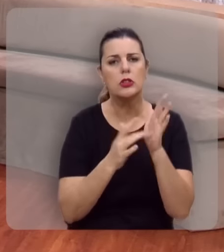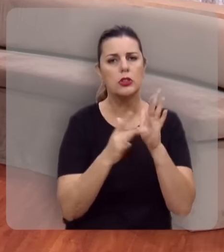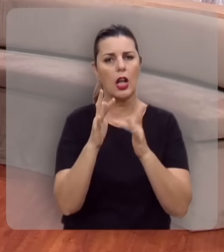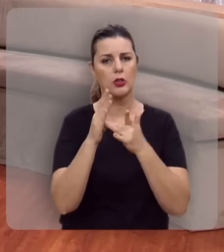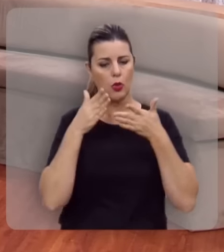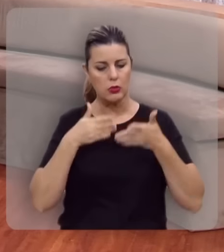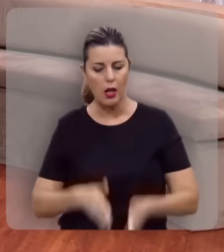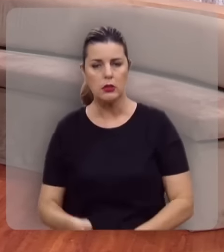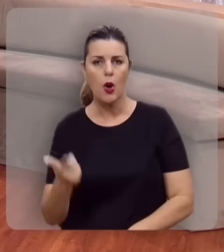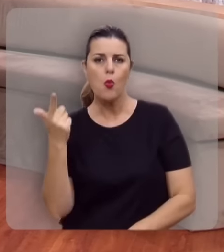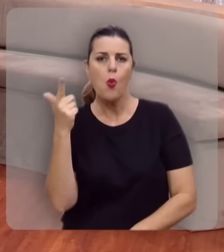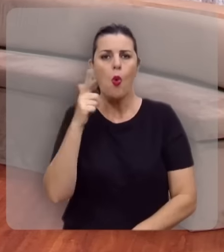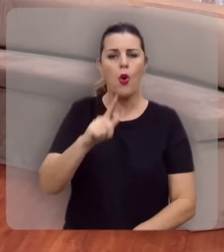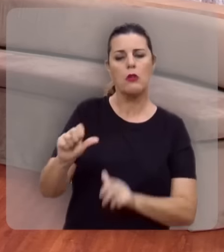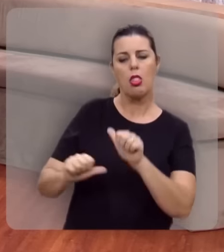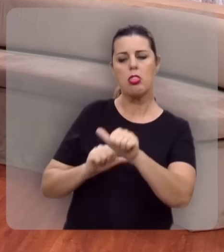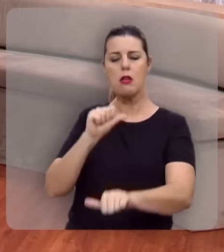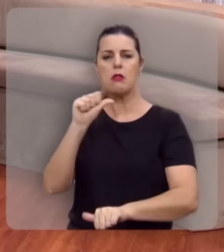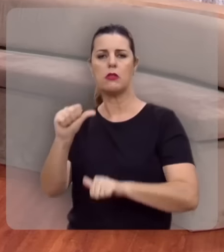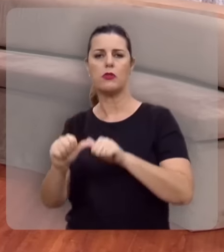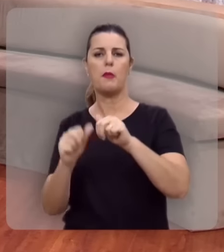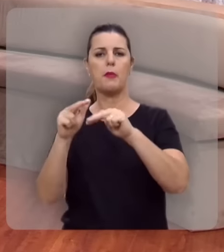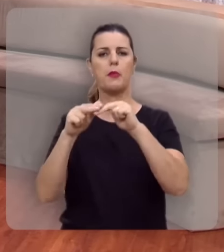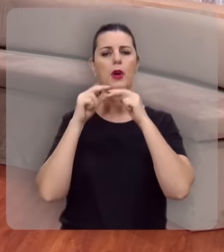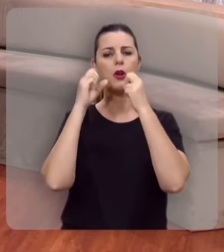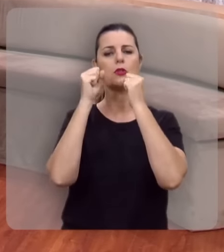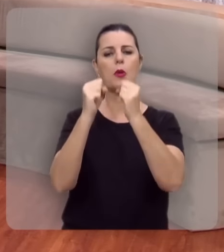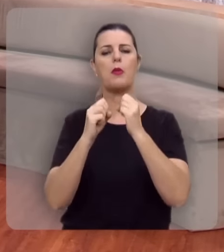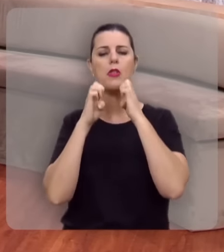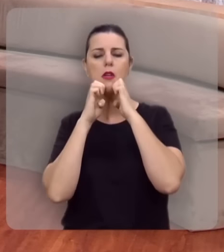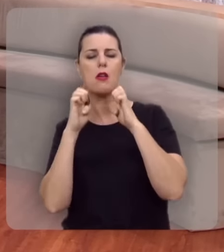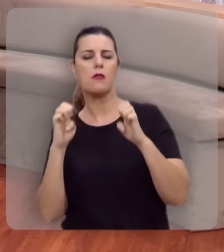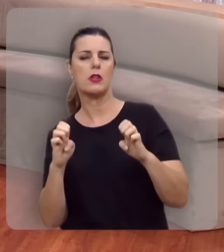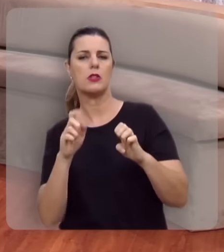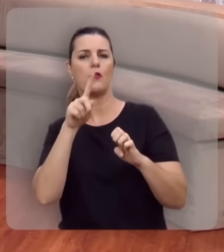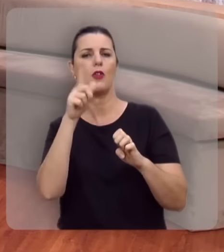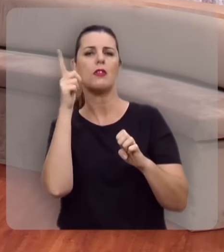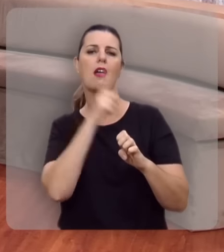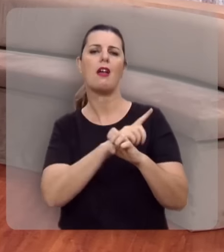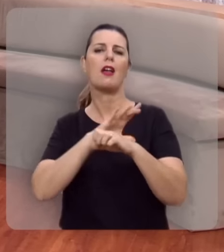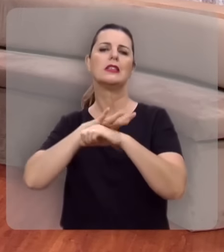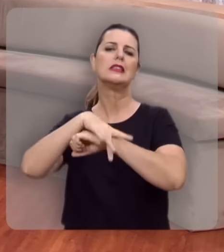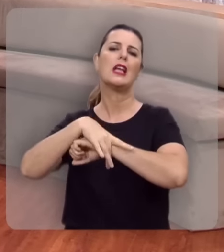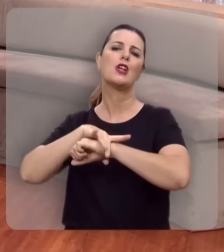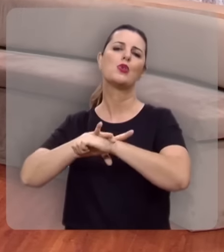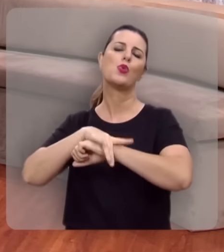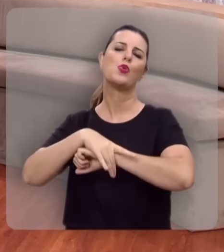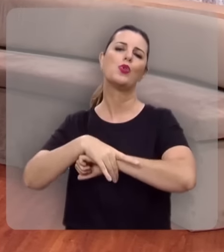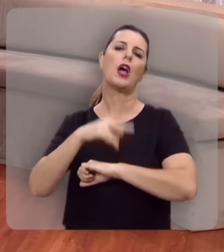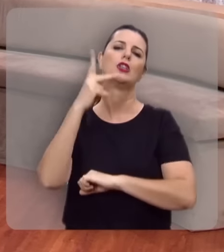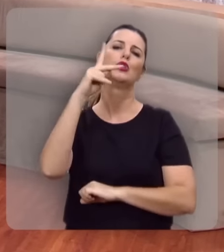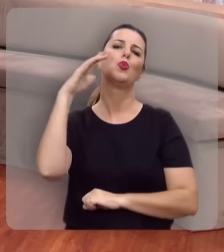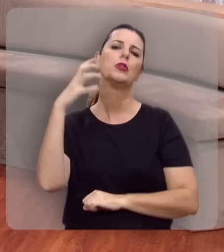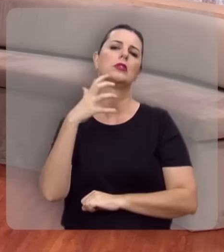de novo, se você foi transformado pelo poder do Evangelho, você tem segurança da sua salvação.